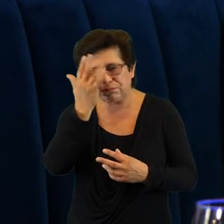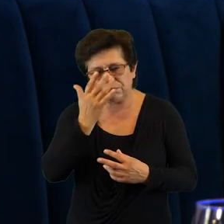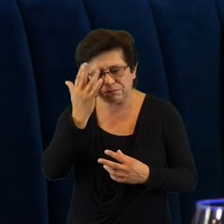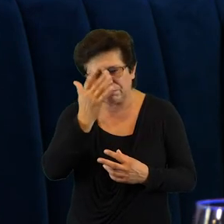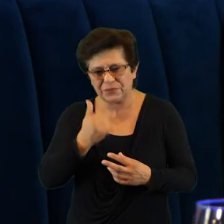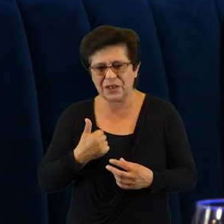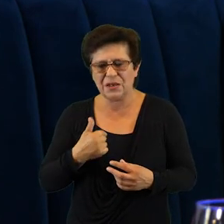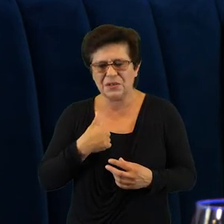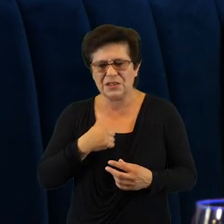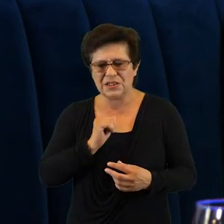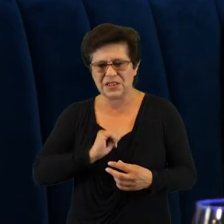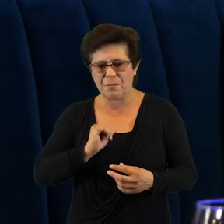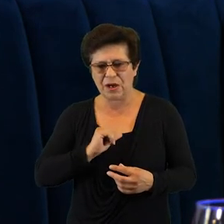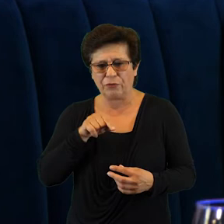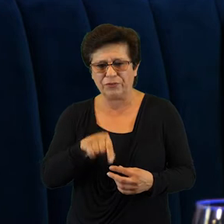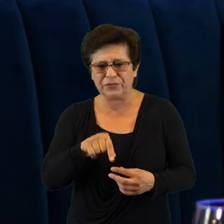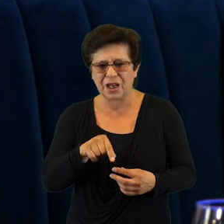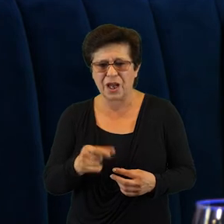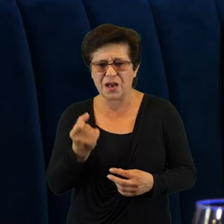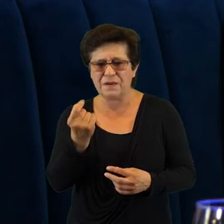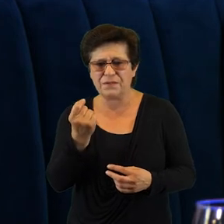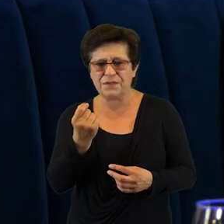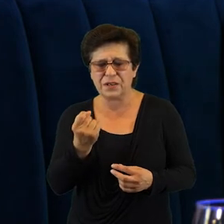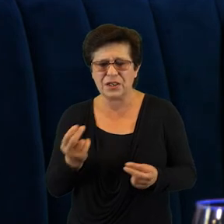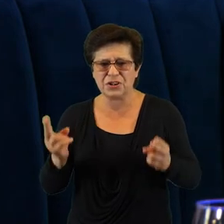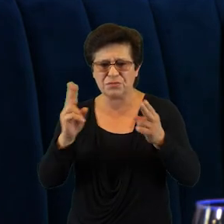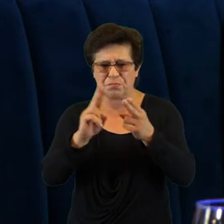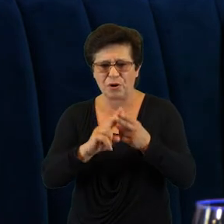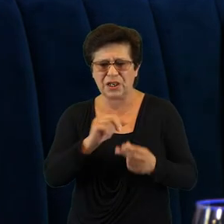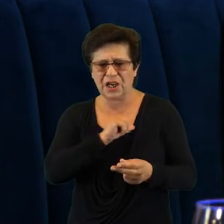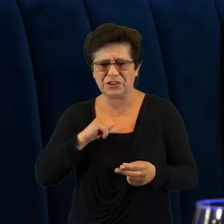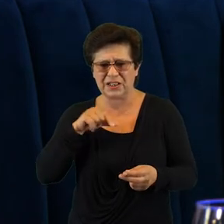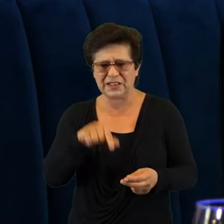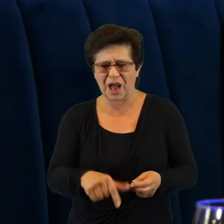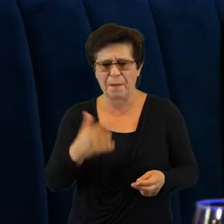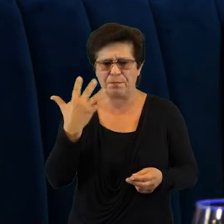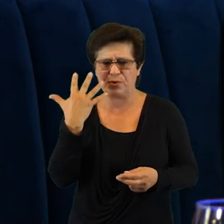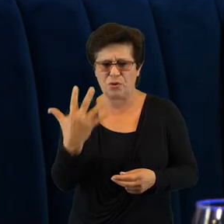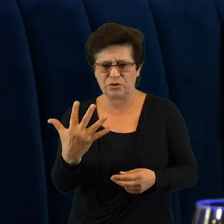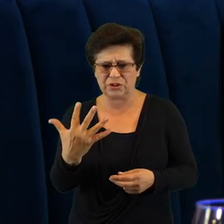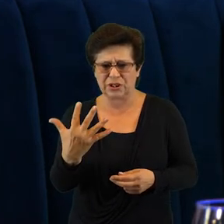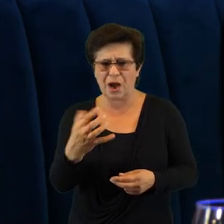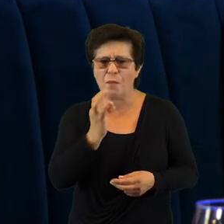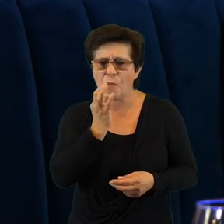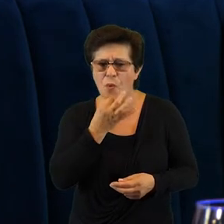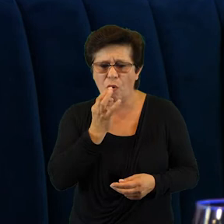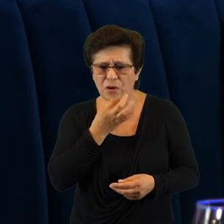I oto, w tym właśnie momencie spotyka się ta piątka, niesamowicie utalentowanych młodych ludzi